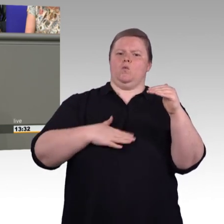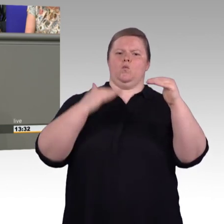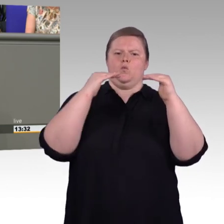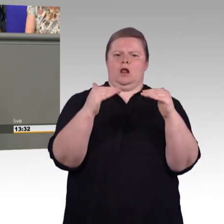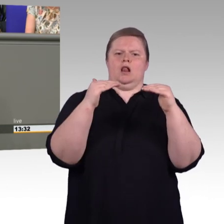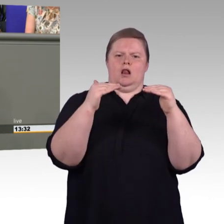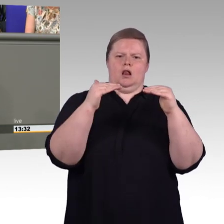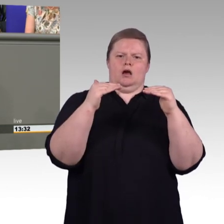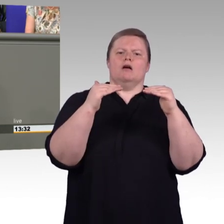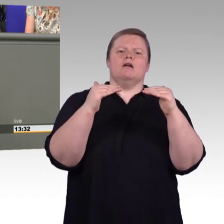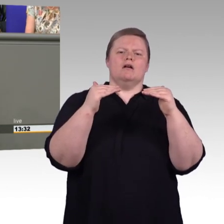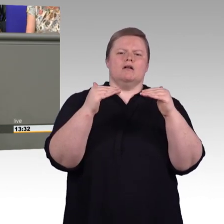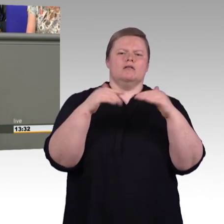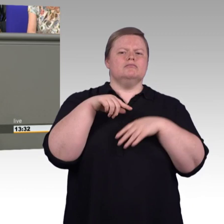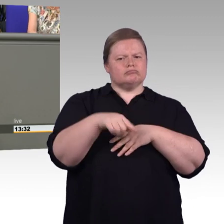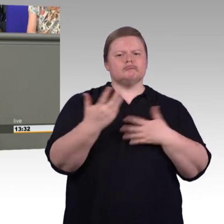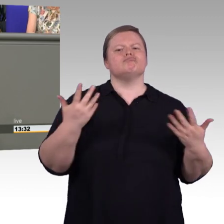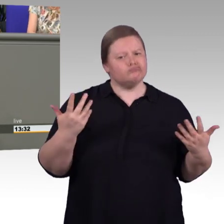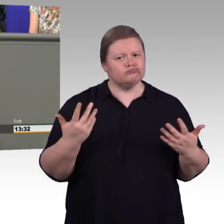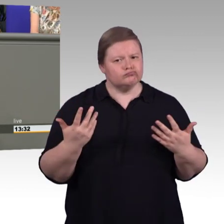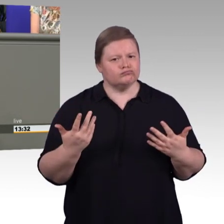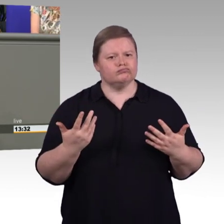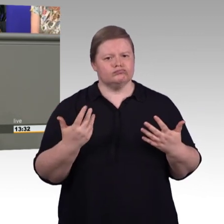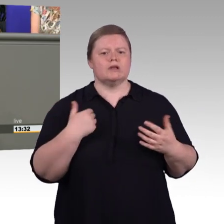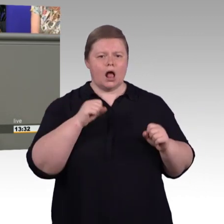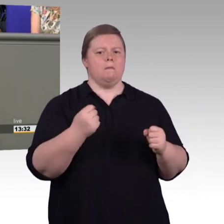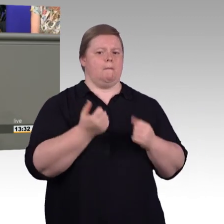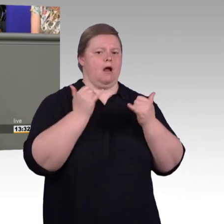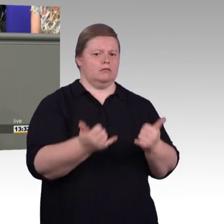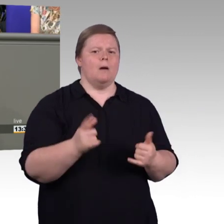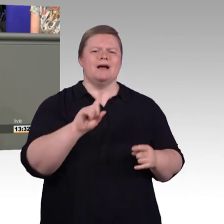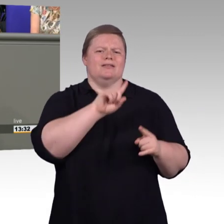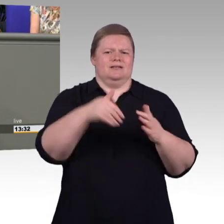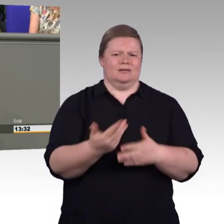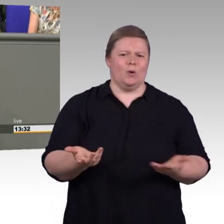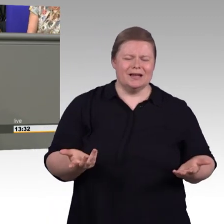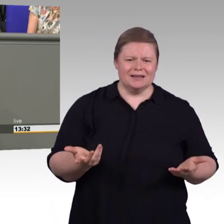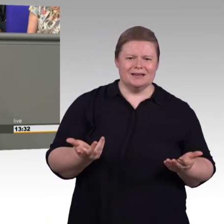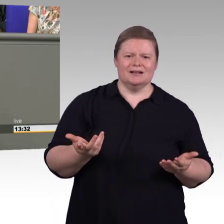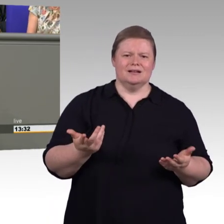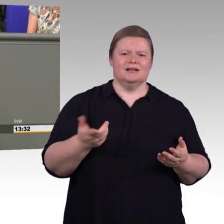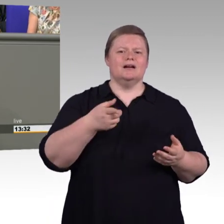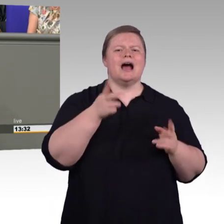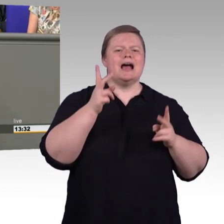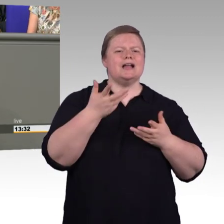sagt doch ganz eindeutig, wir haben das Konzept der Elternverantwortung. Die Elternverantwortung ist immer zuerst